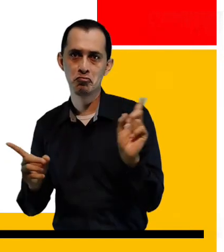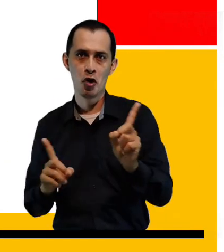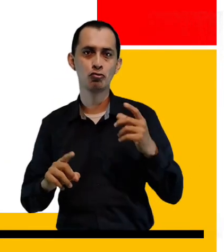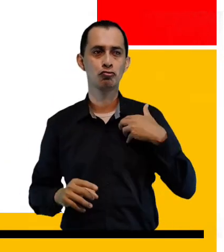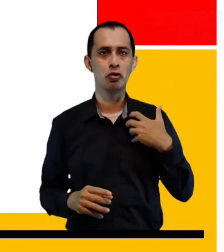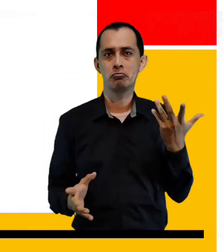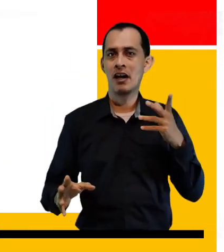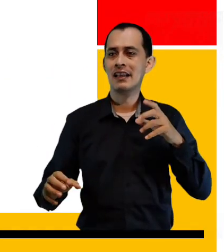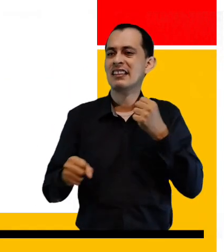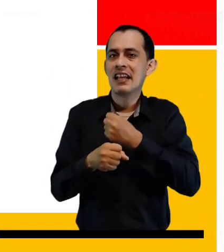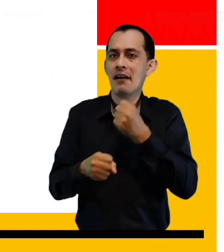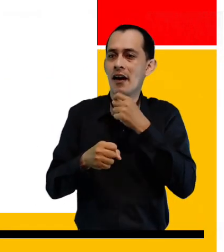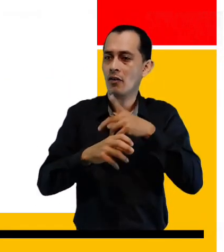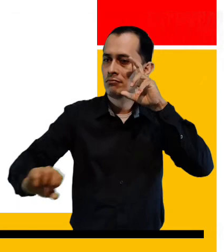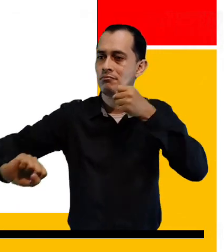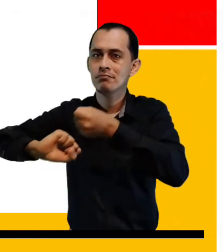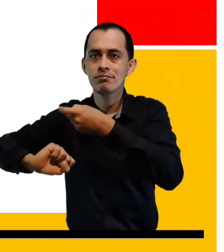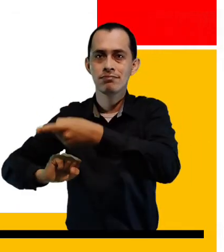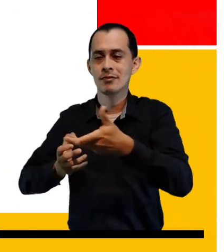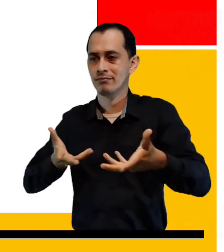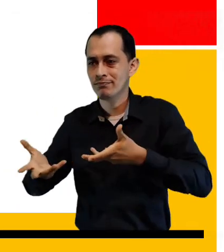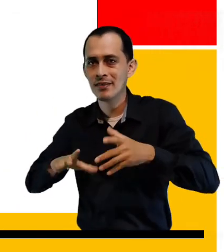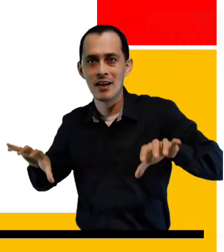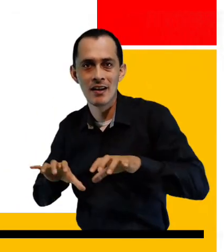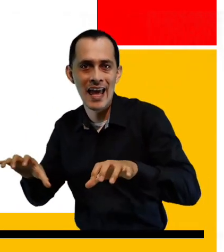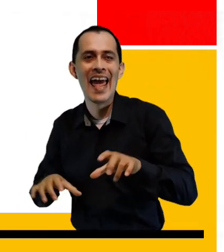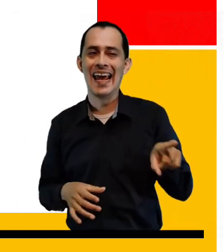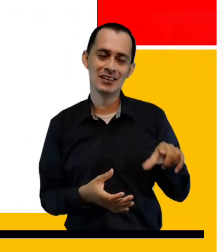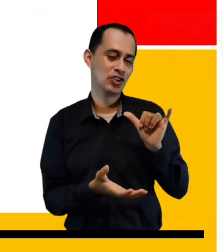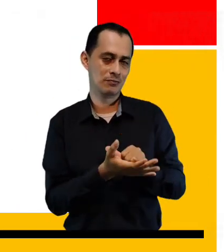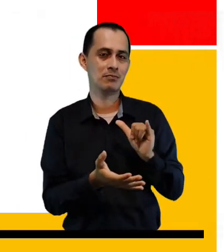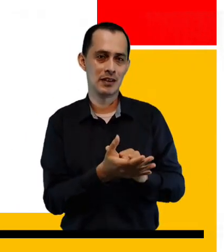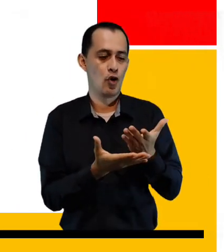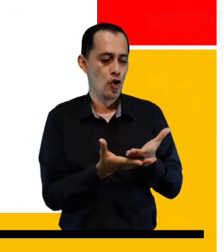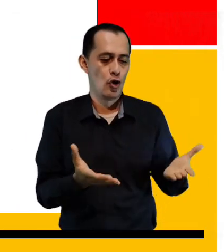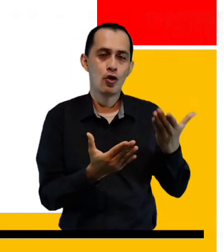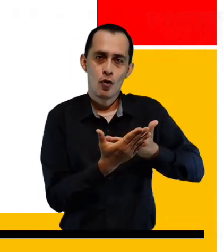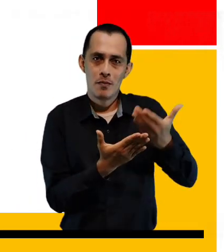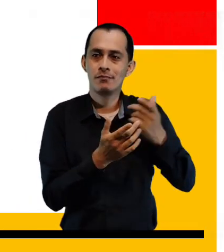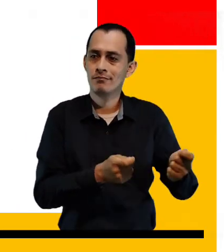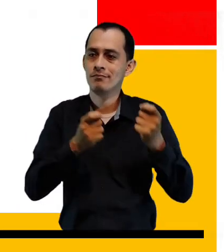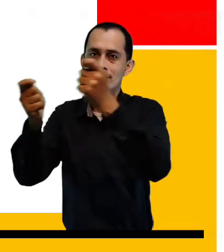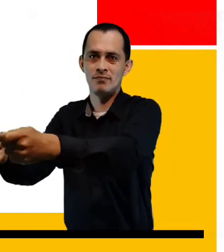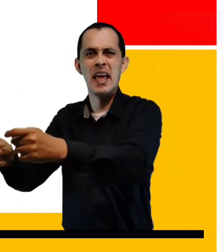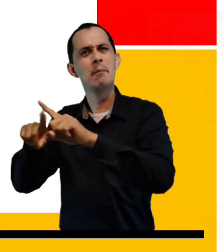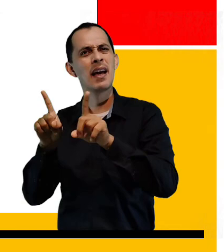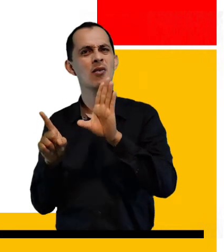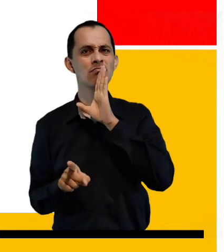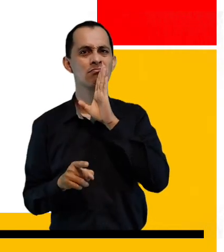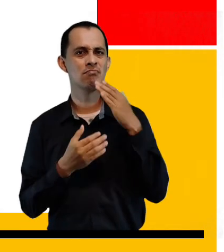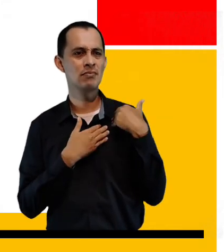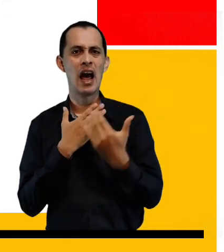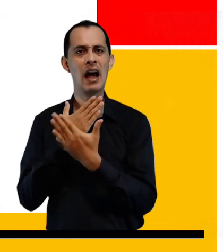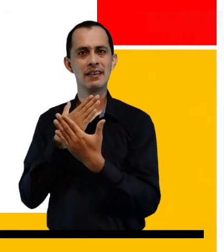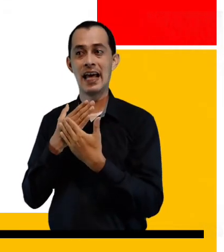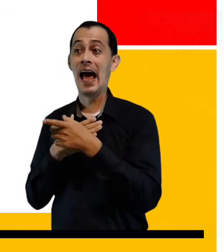pero será el representante legal de la entidad el encargado de generar esta documentación.